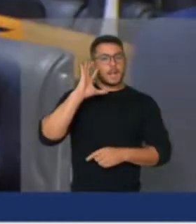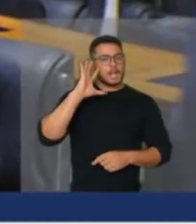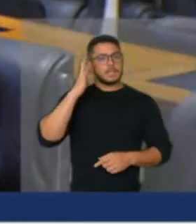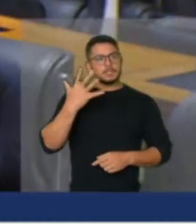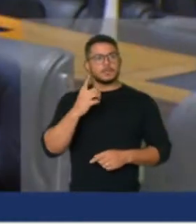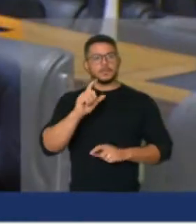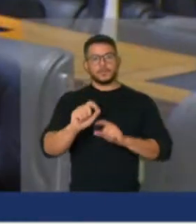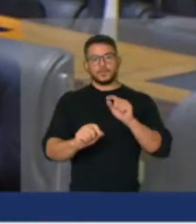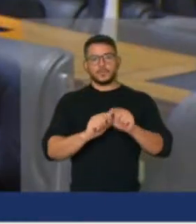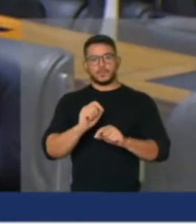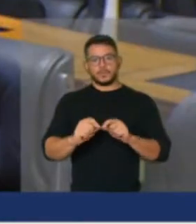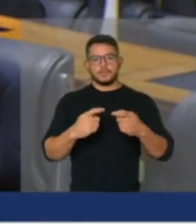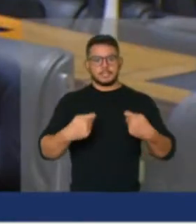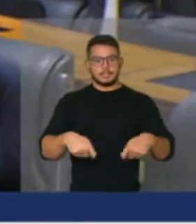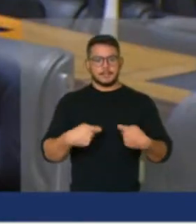NECESSÁRIAS, PORTANTO, NESTE REQUERIMENTO DE RETIRADA DE